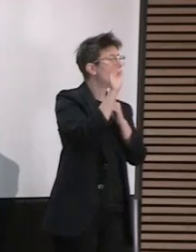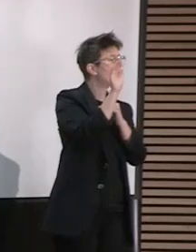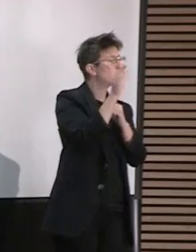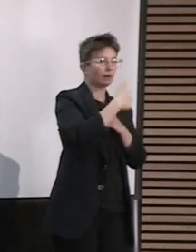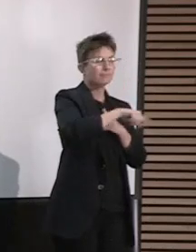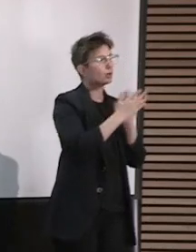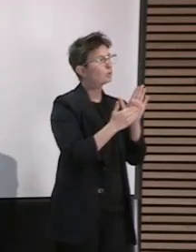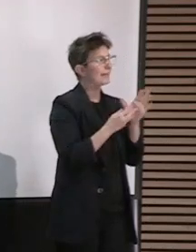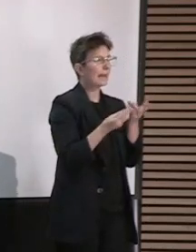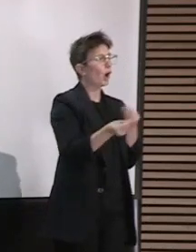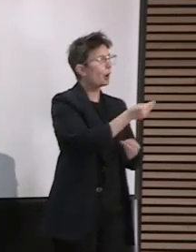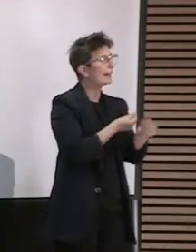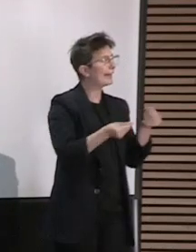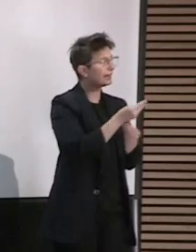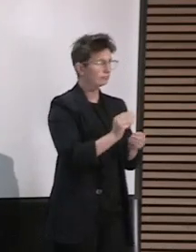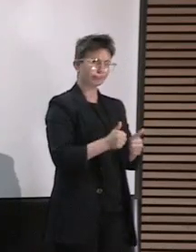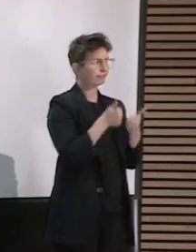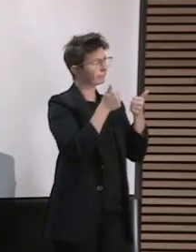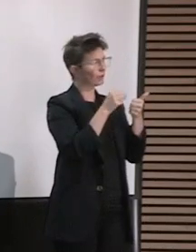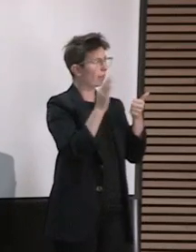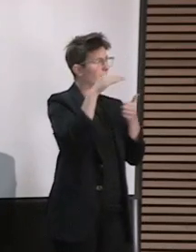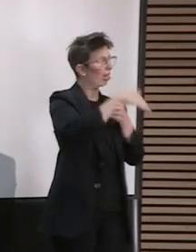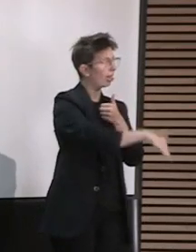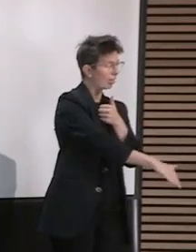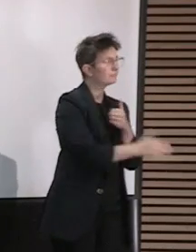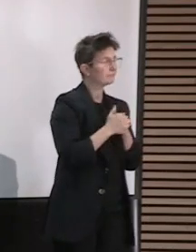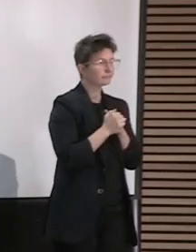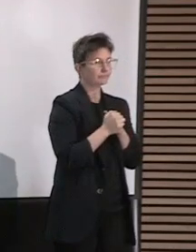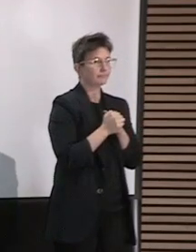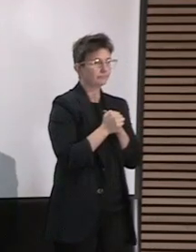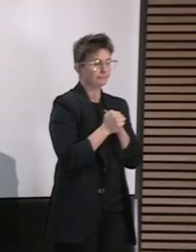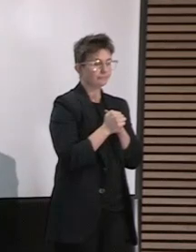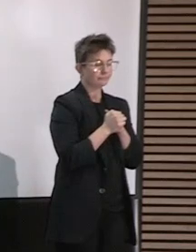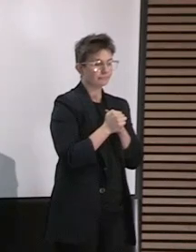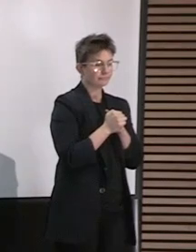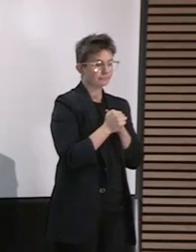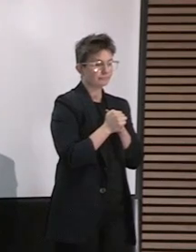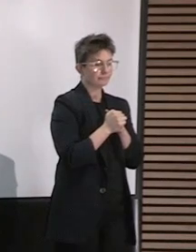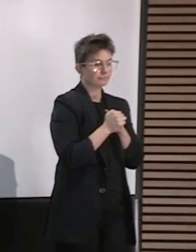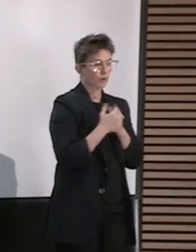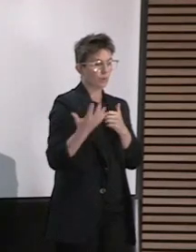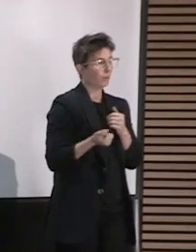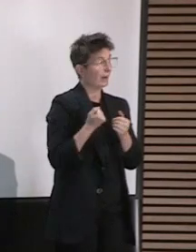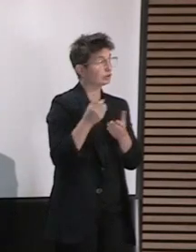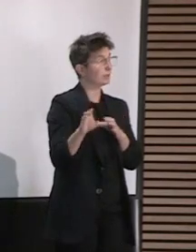hoki te tahua mo nga here hou. Tirohia koa mehemea kei te